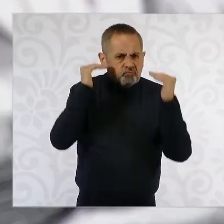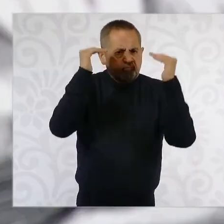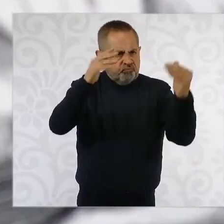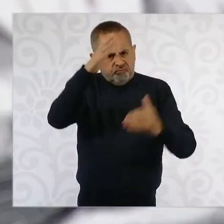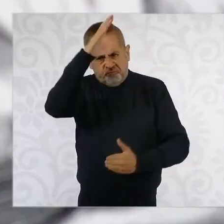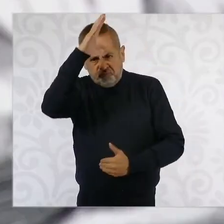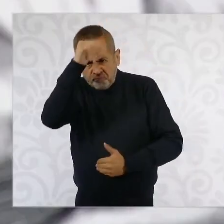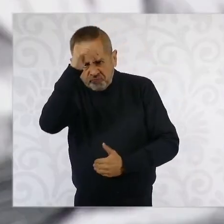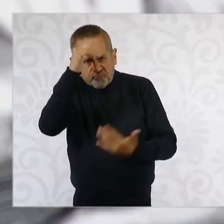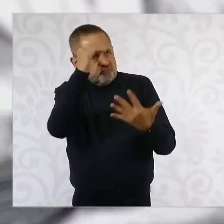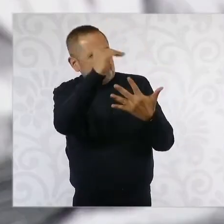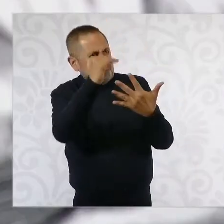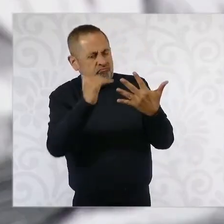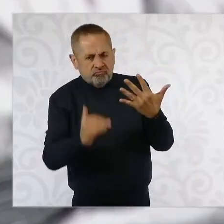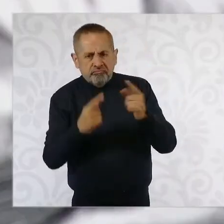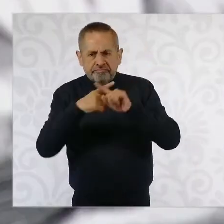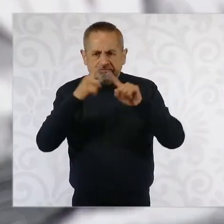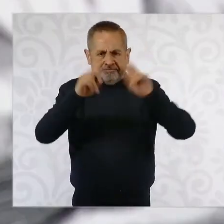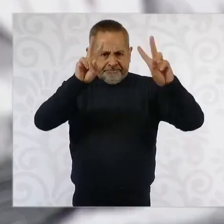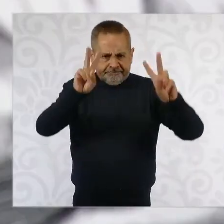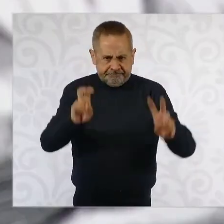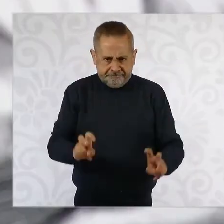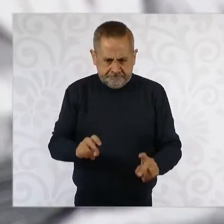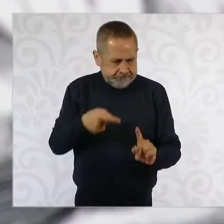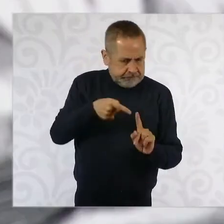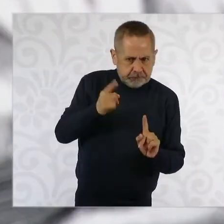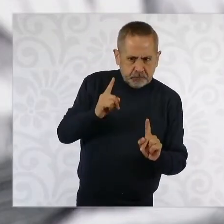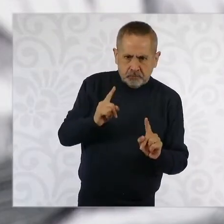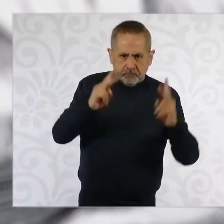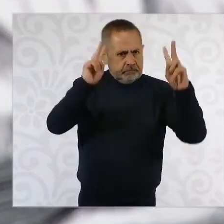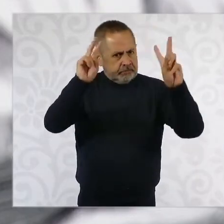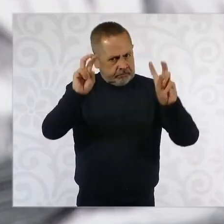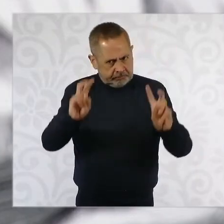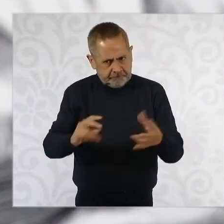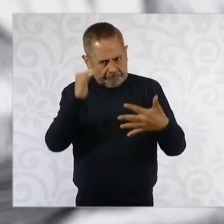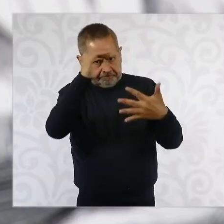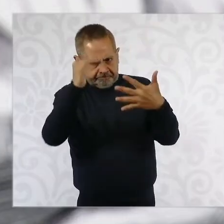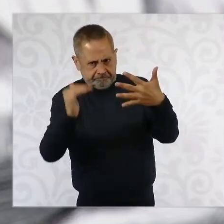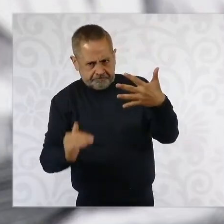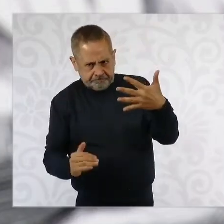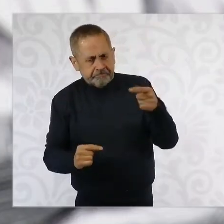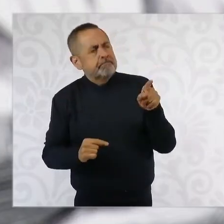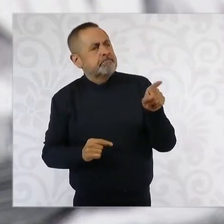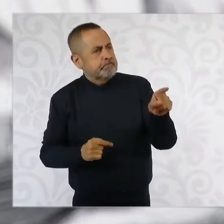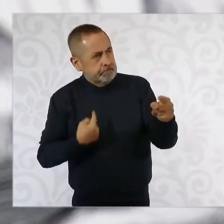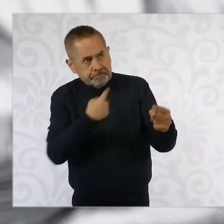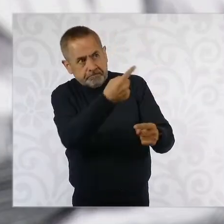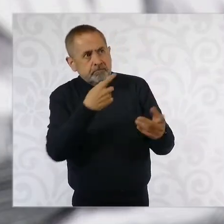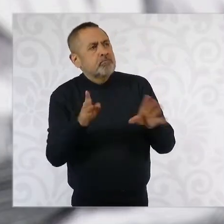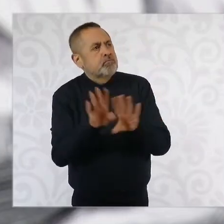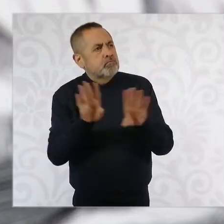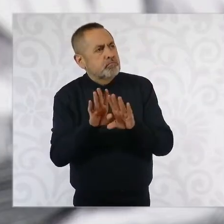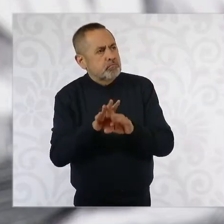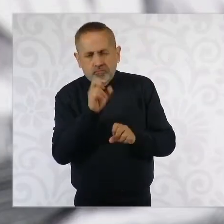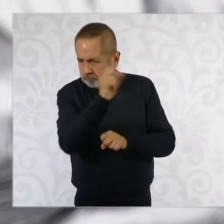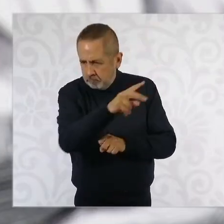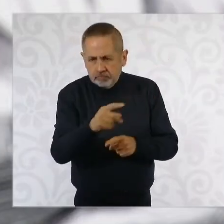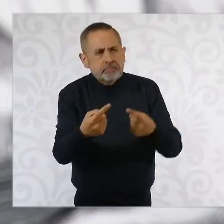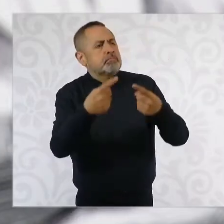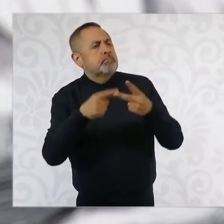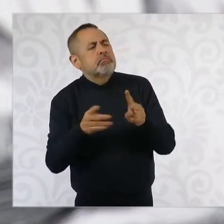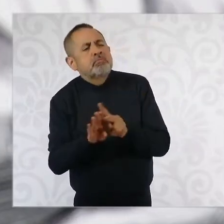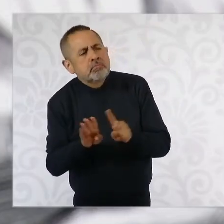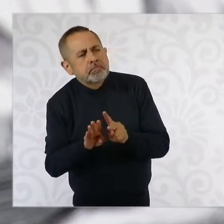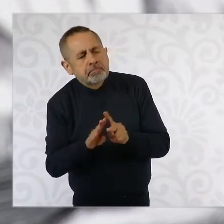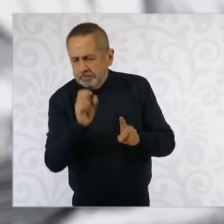de todos los temas y establecer las condiciones de coordinación eh ahora ayer también se refirió al